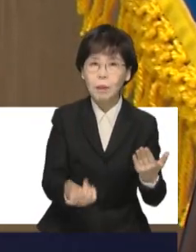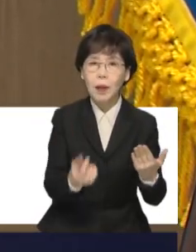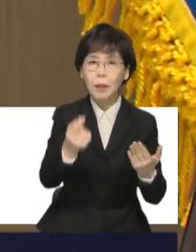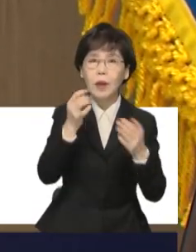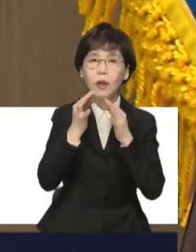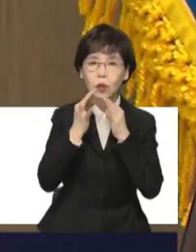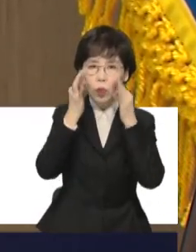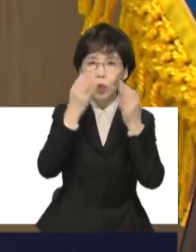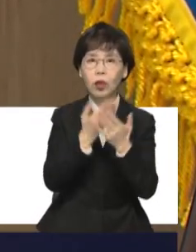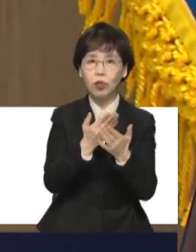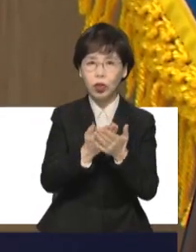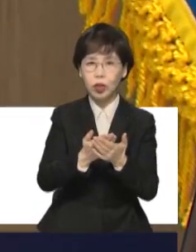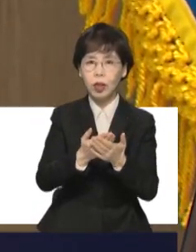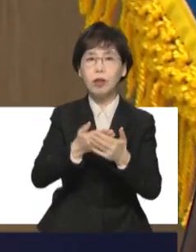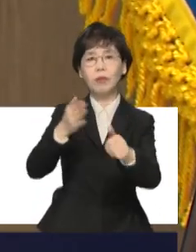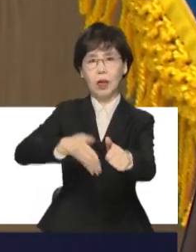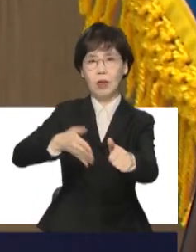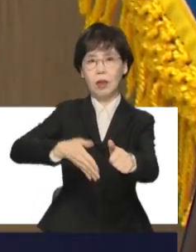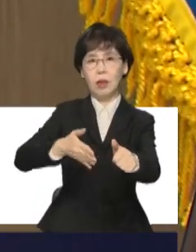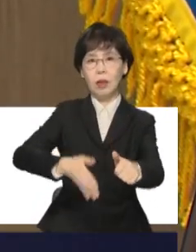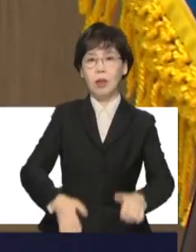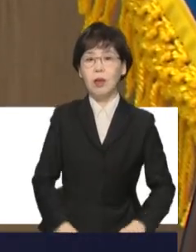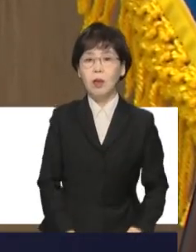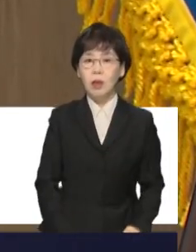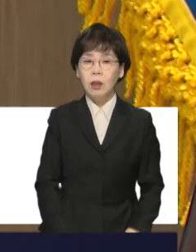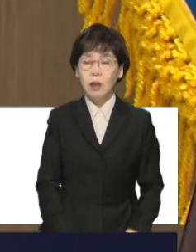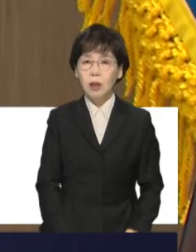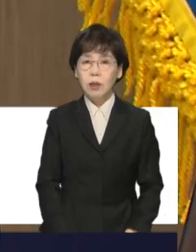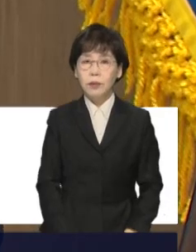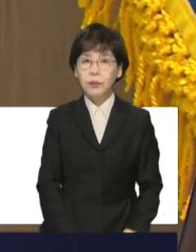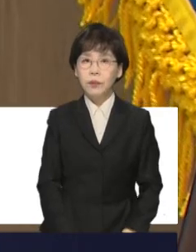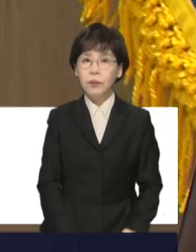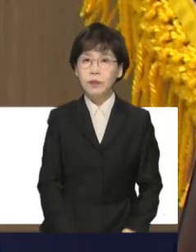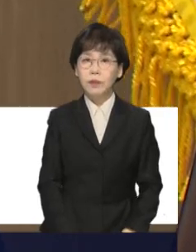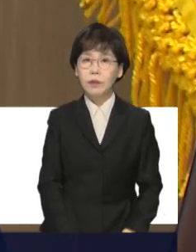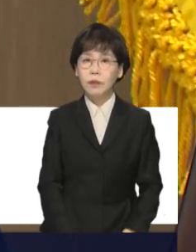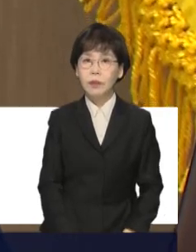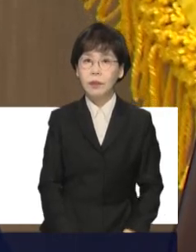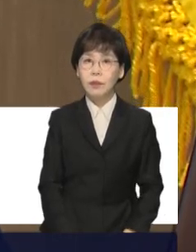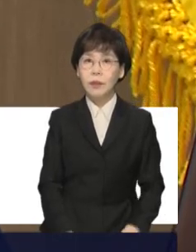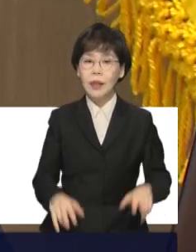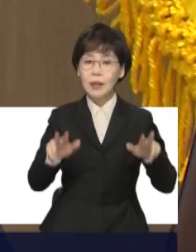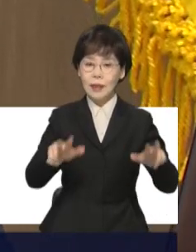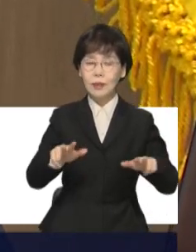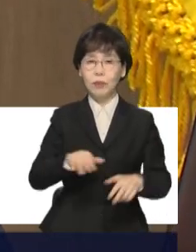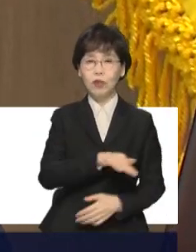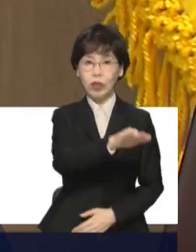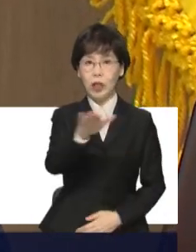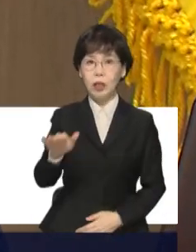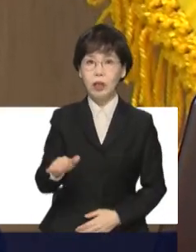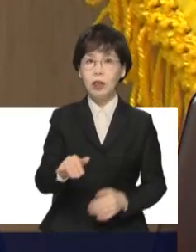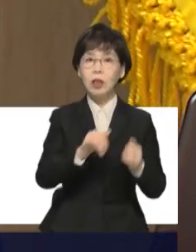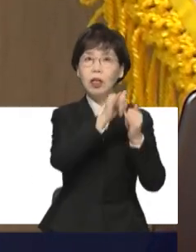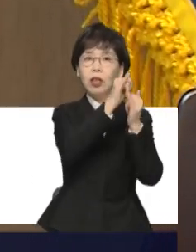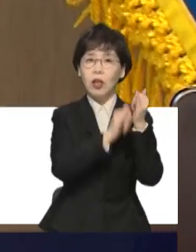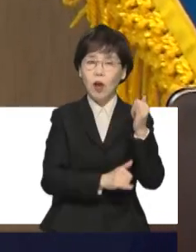기해 주시길 거듭 당부합니다. 지금 우리는 역사의 새로운 전환점에 서 있습니다.